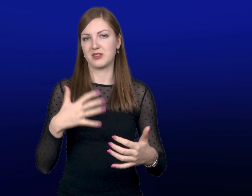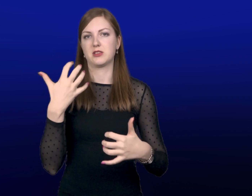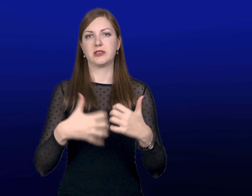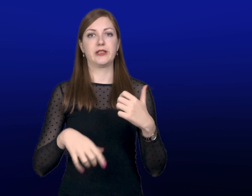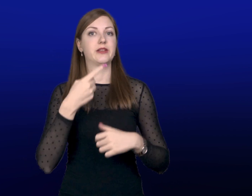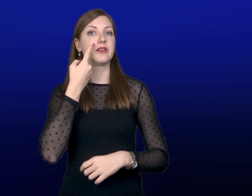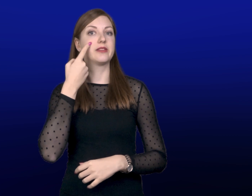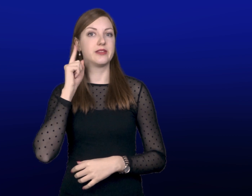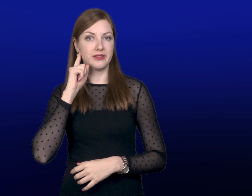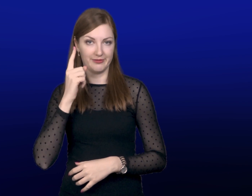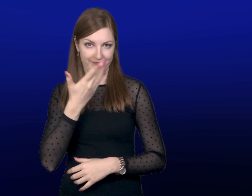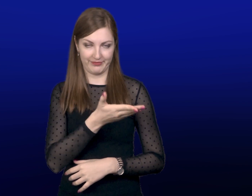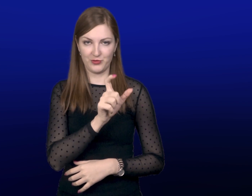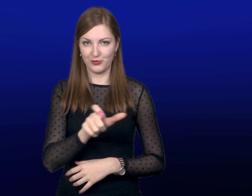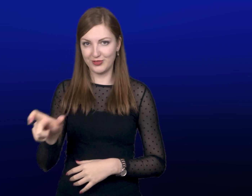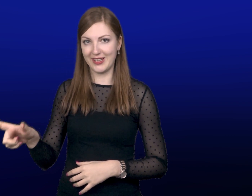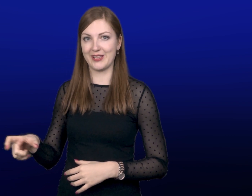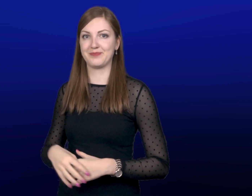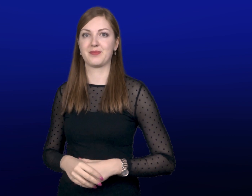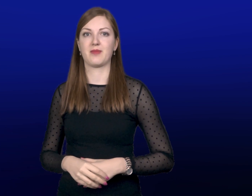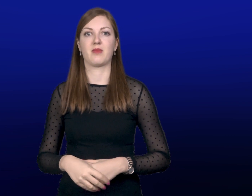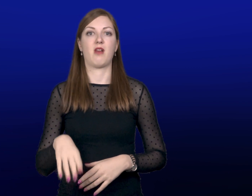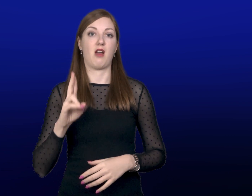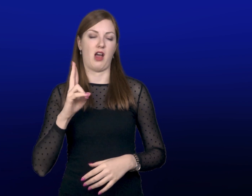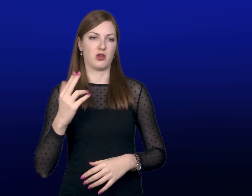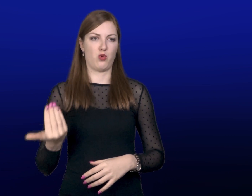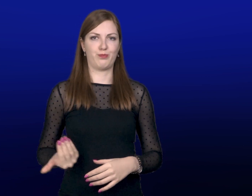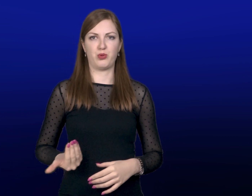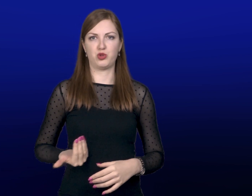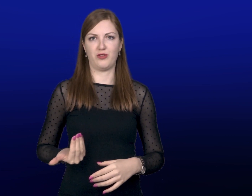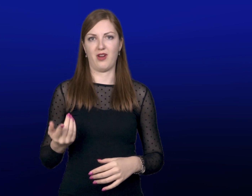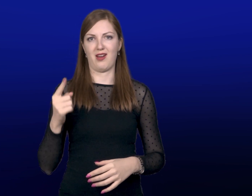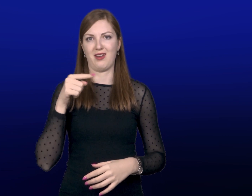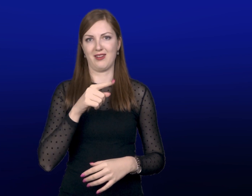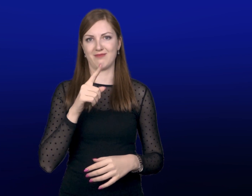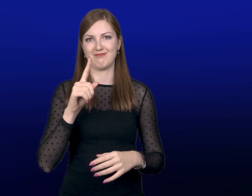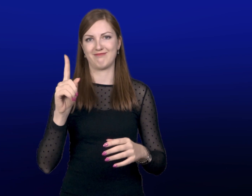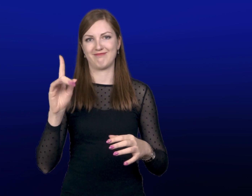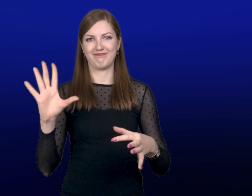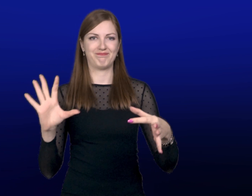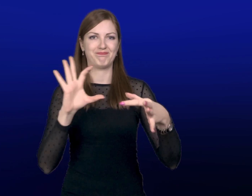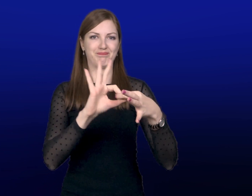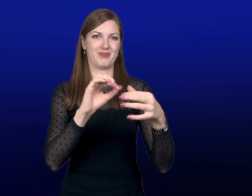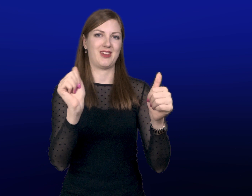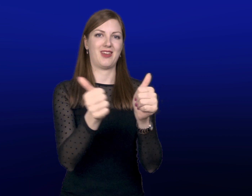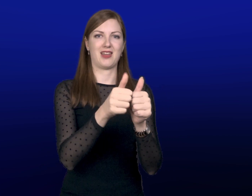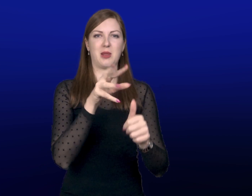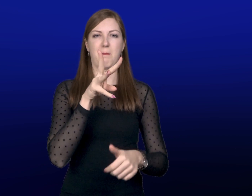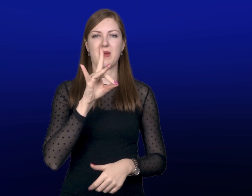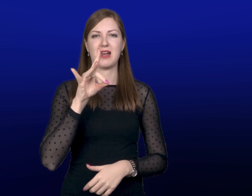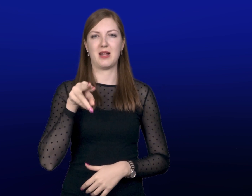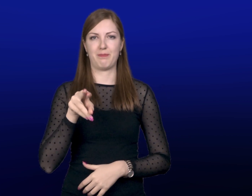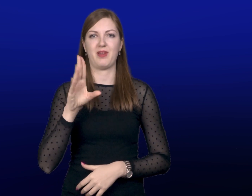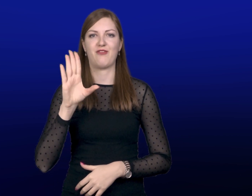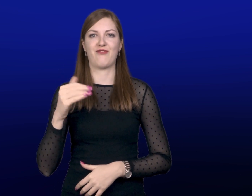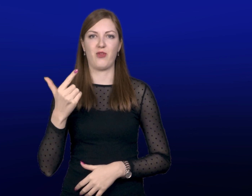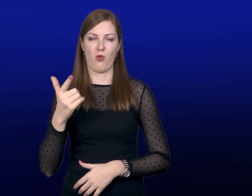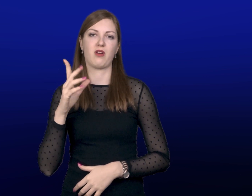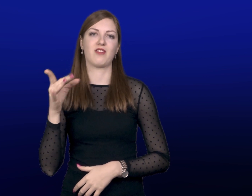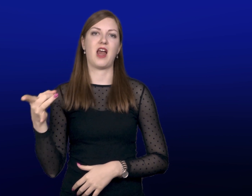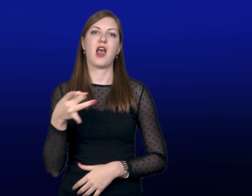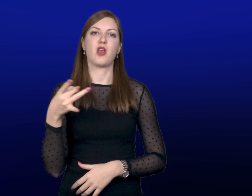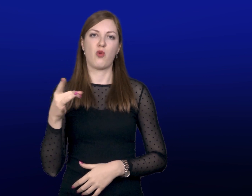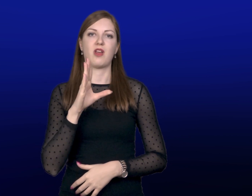среди глухих граждан, проживающих в закрепленных за МРП ВОГ районах: